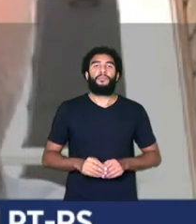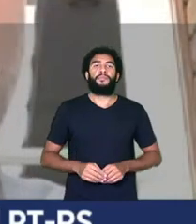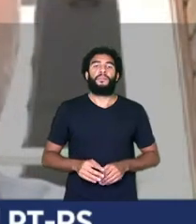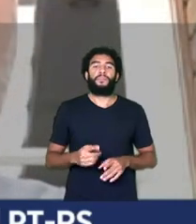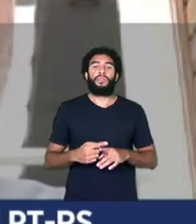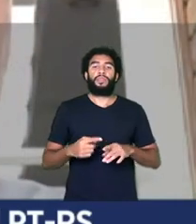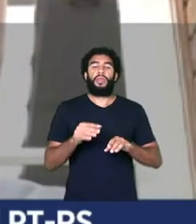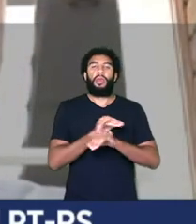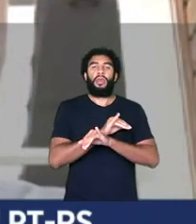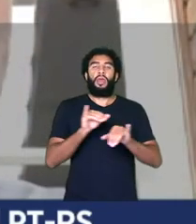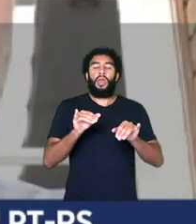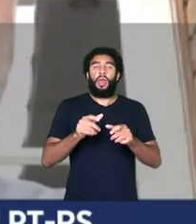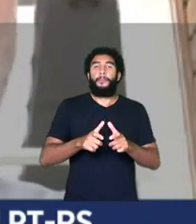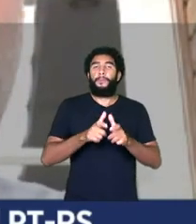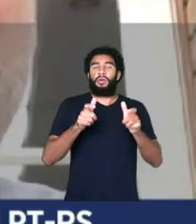AÇÕES DA BOLSA DE NOVA YORK.